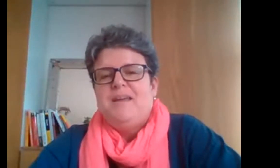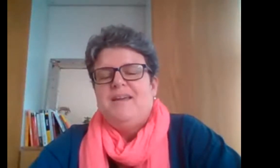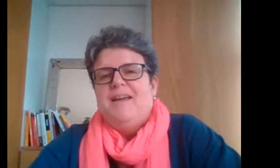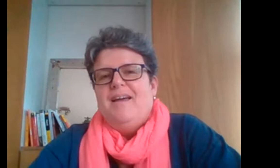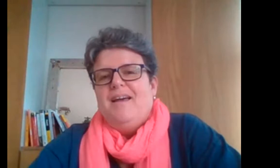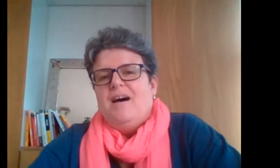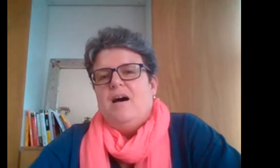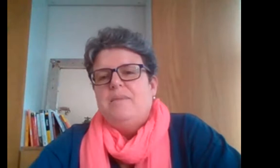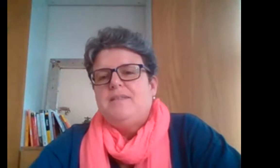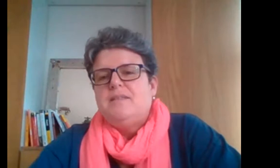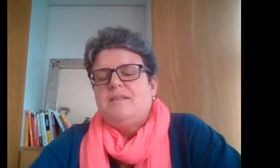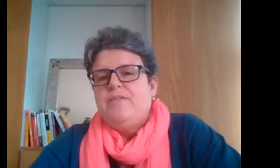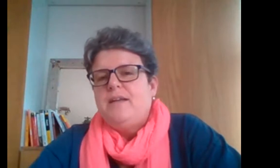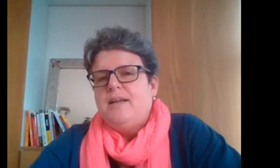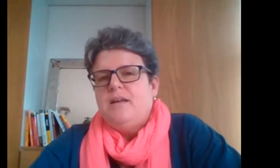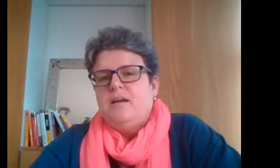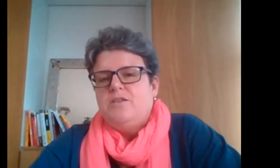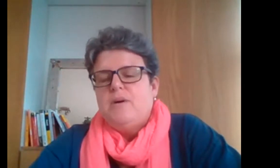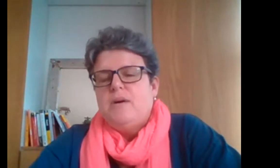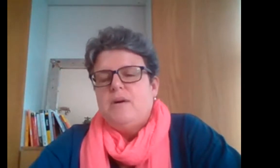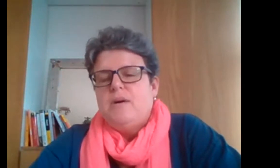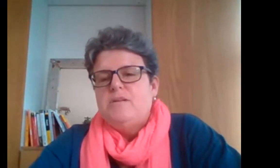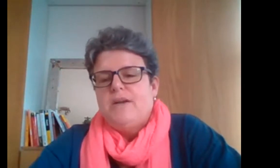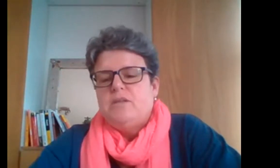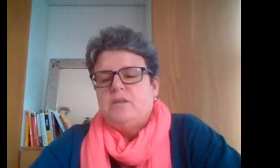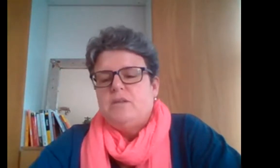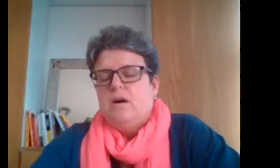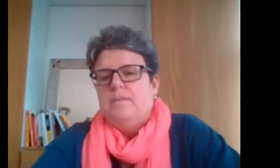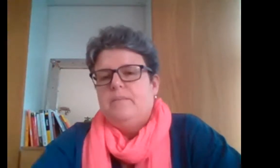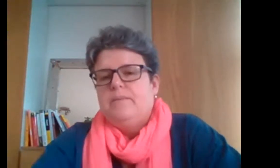ولكن للإجابة على السؤال الذي يعتبر